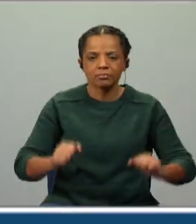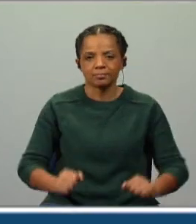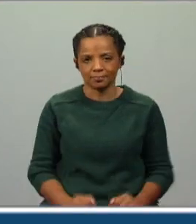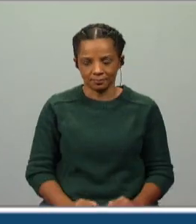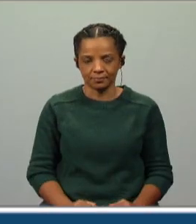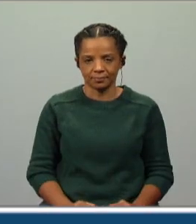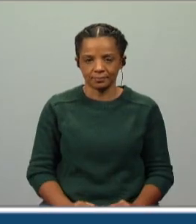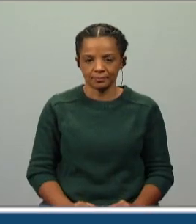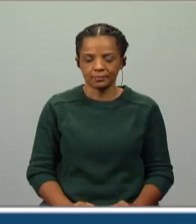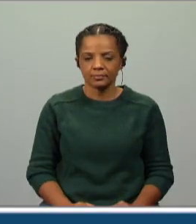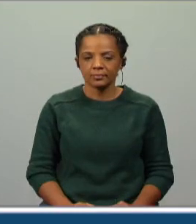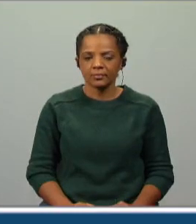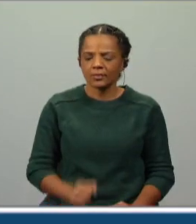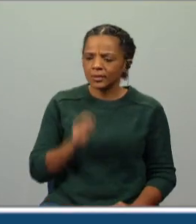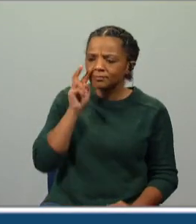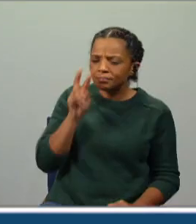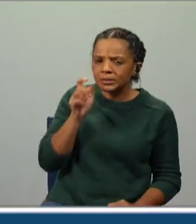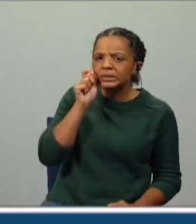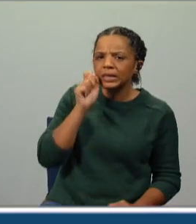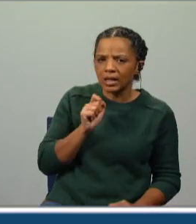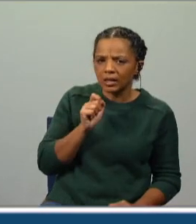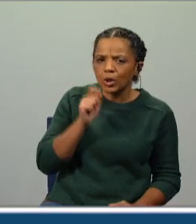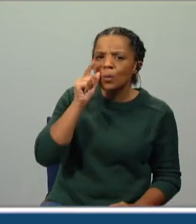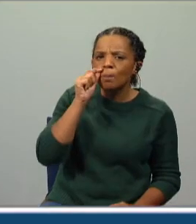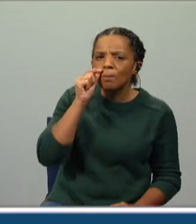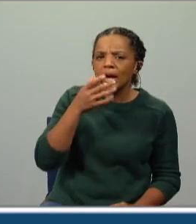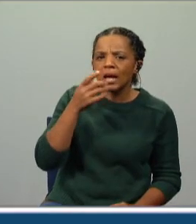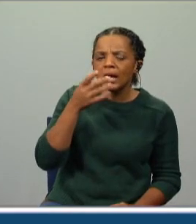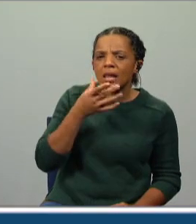Quem o viu foi o pai natal que estava escondido da